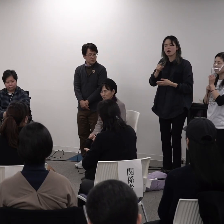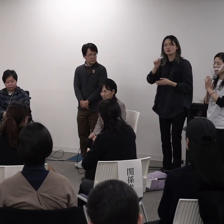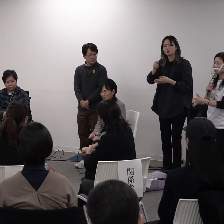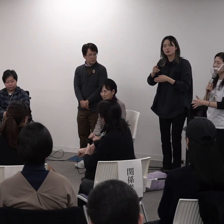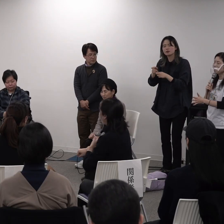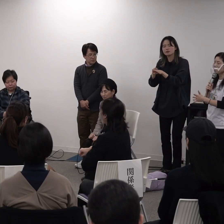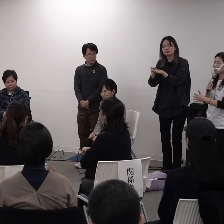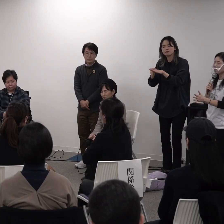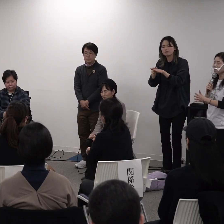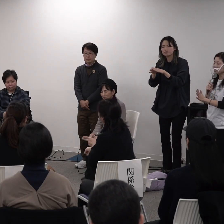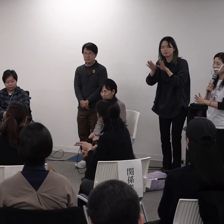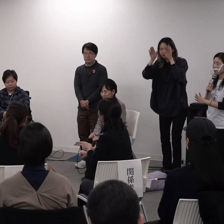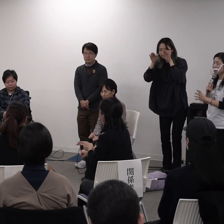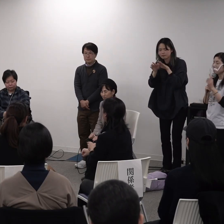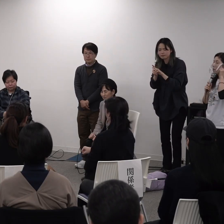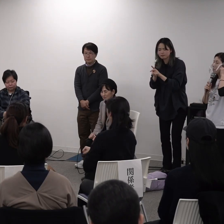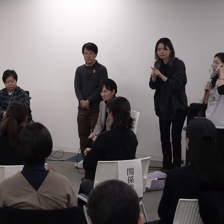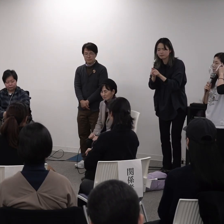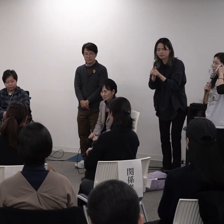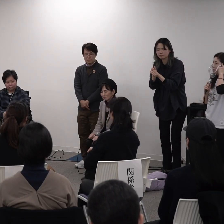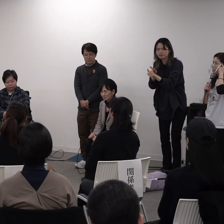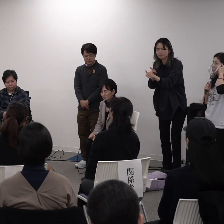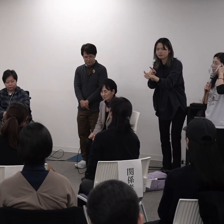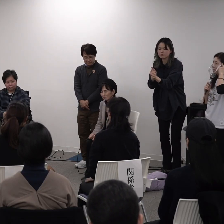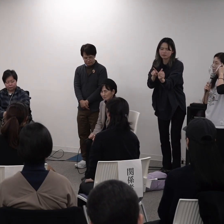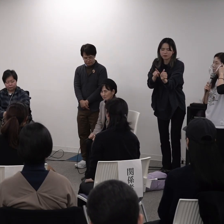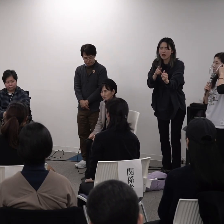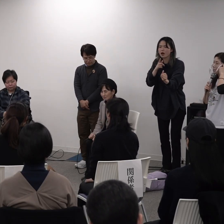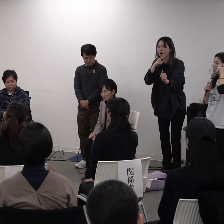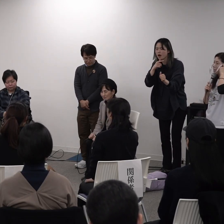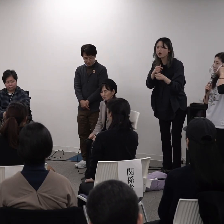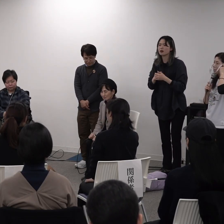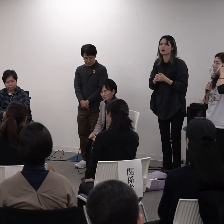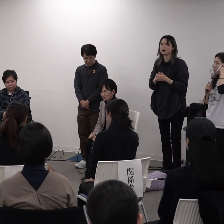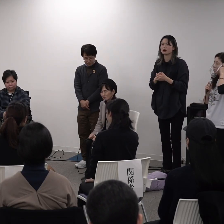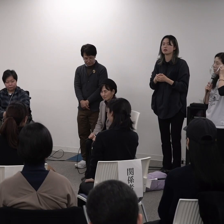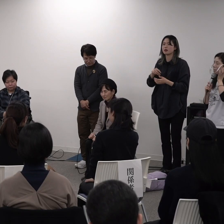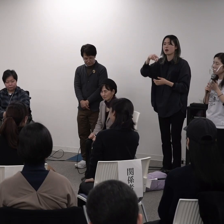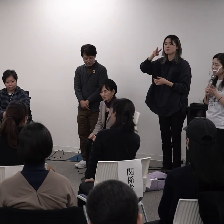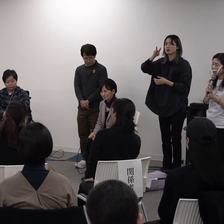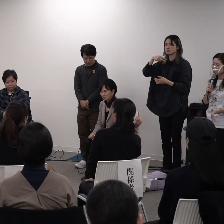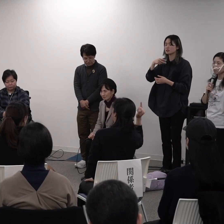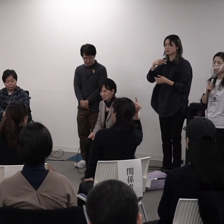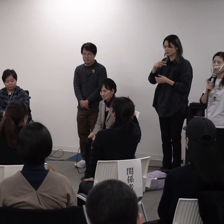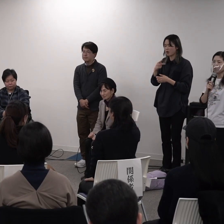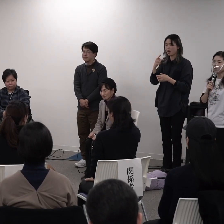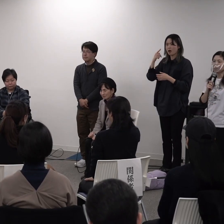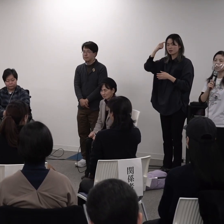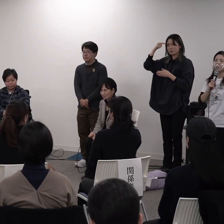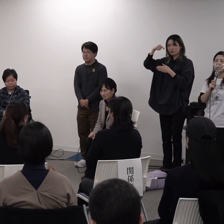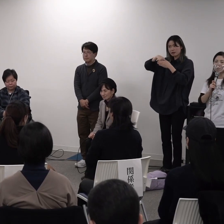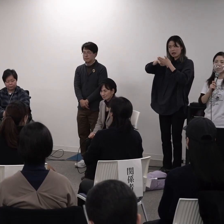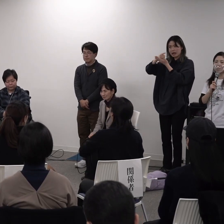1個目の角、マリさんの頭の中に地図が入っているので「レフト ゴー」を指示を出します